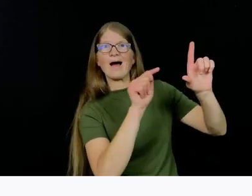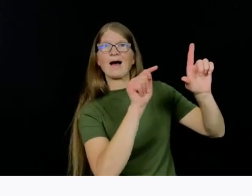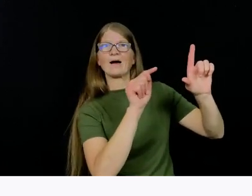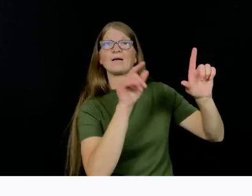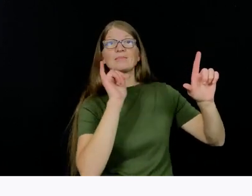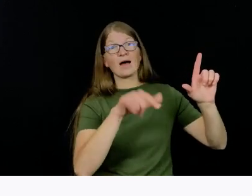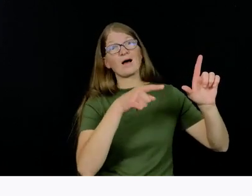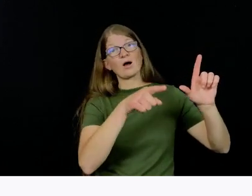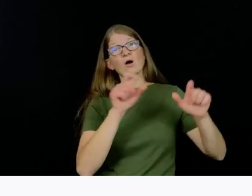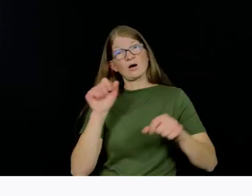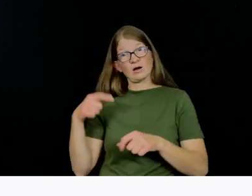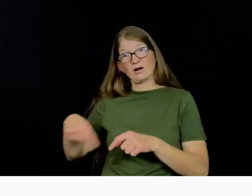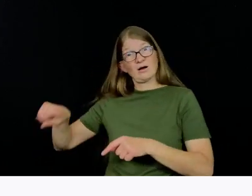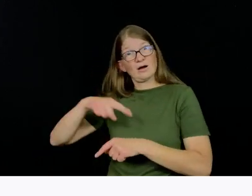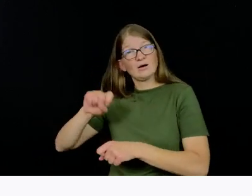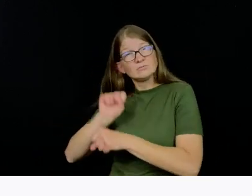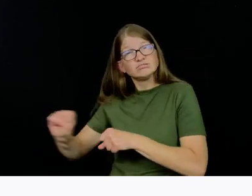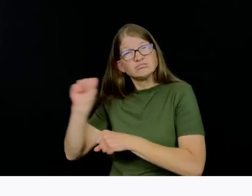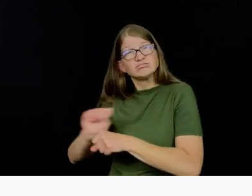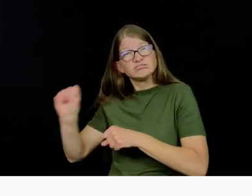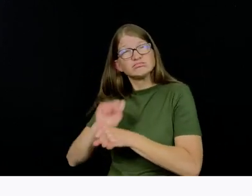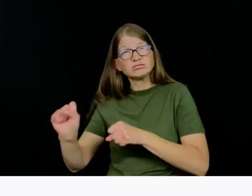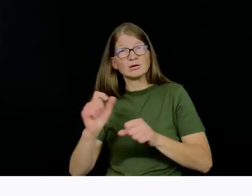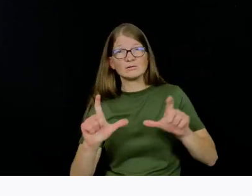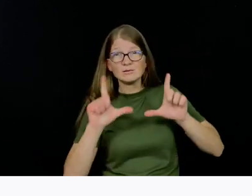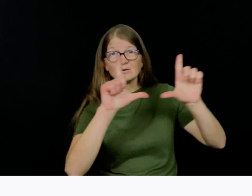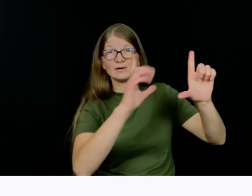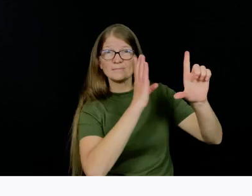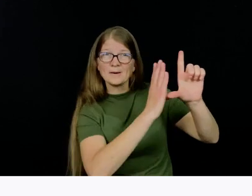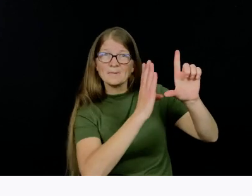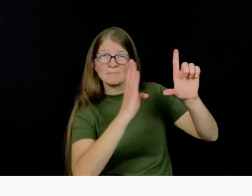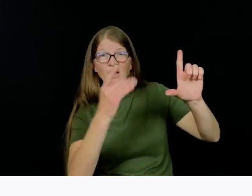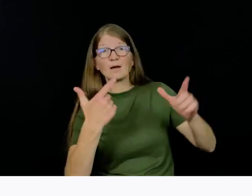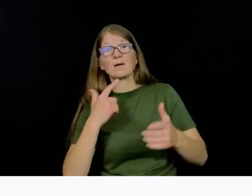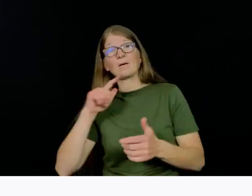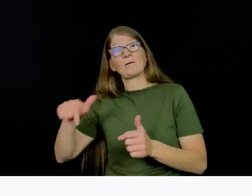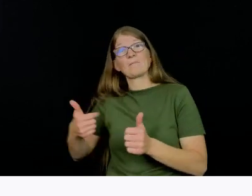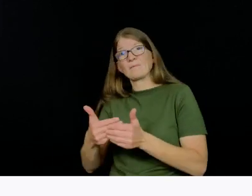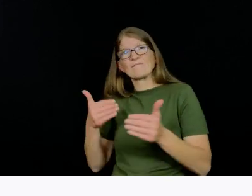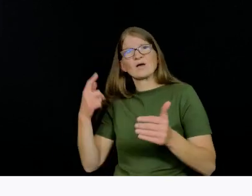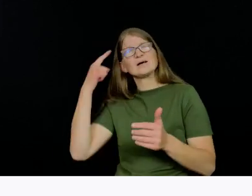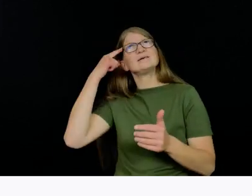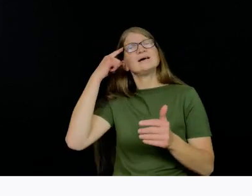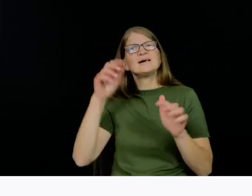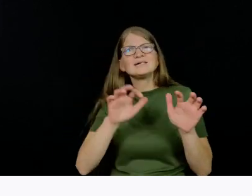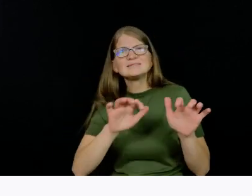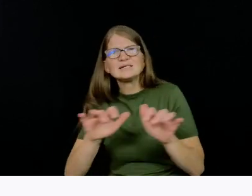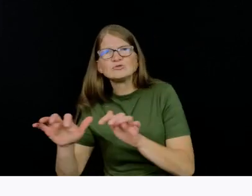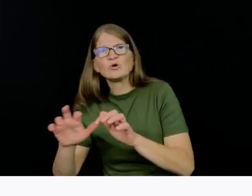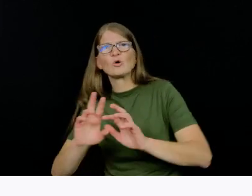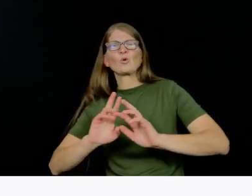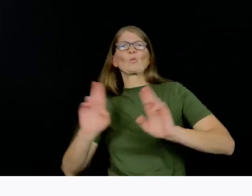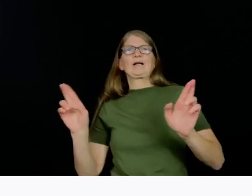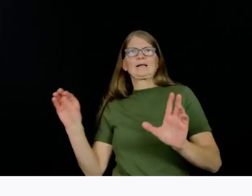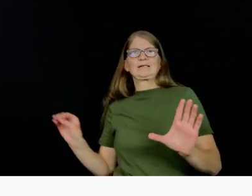قبل حتى أن تطرحوا استفساركم وتسلط هذه الأمثلة الضوء على ما يميز نهجنا